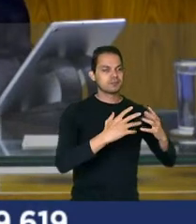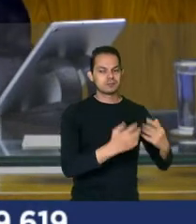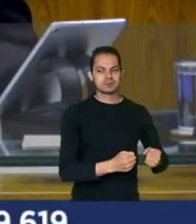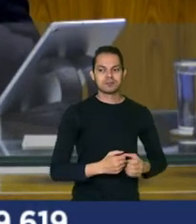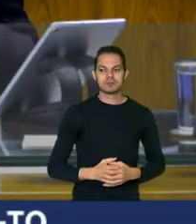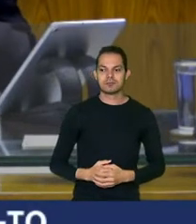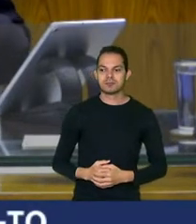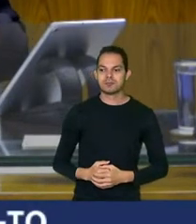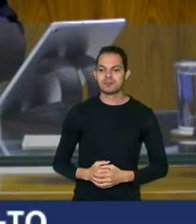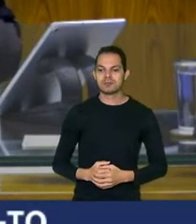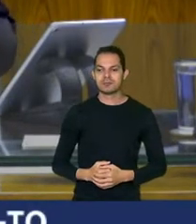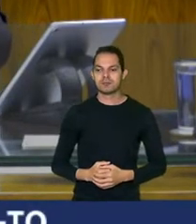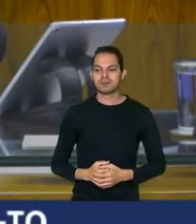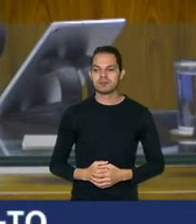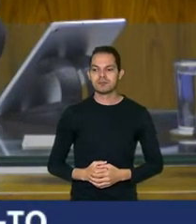[PRESIDENTE]: SERÁ